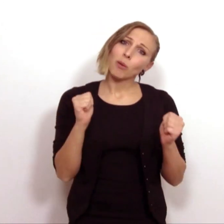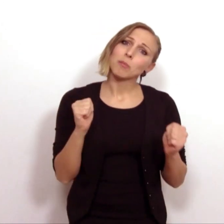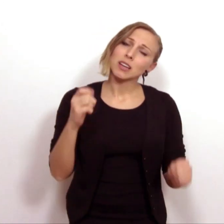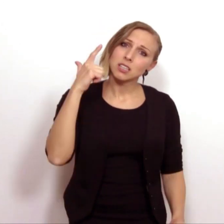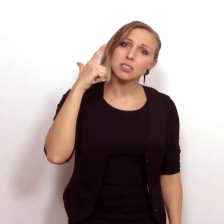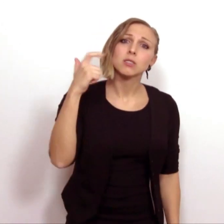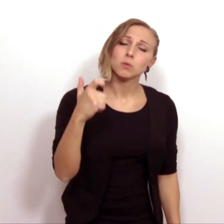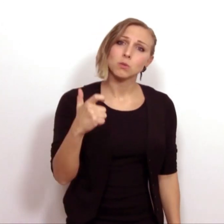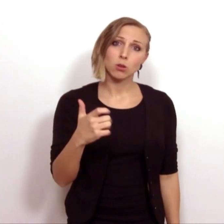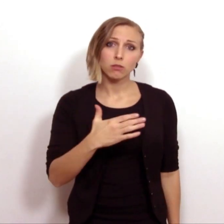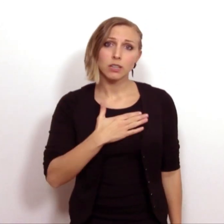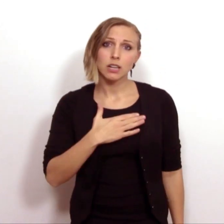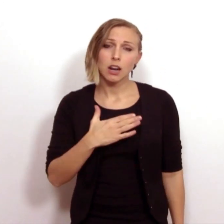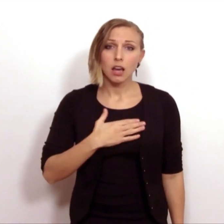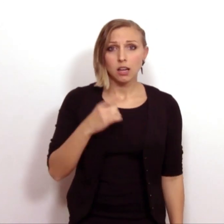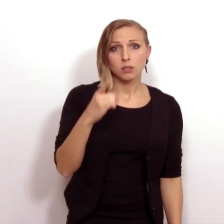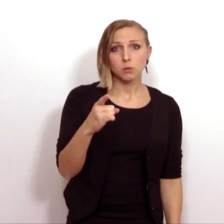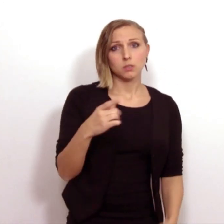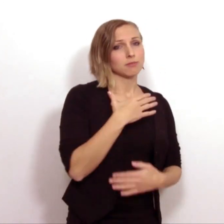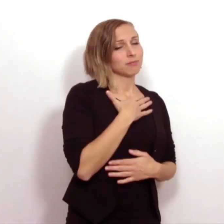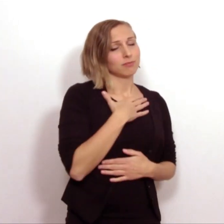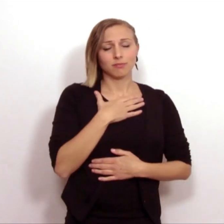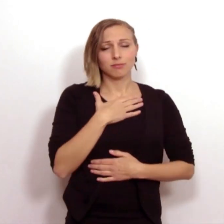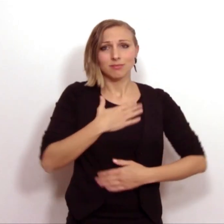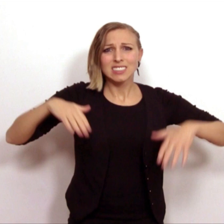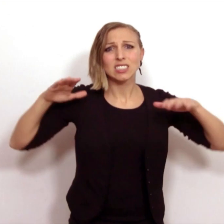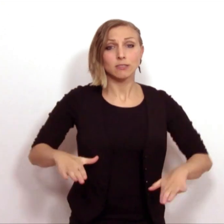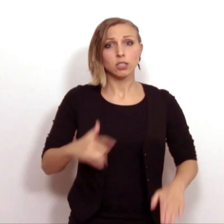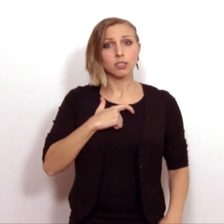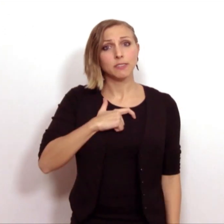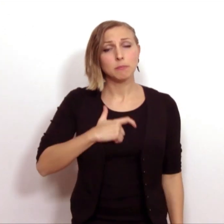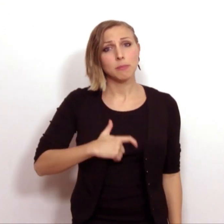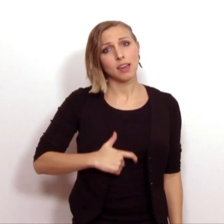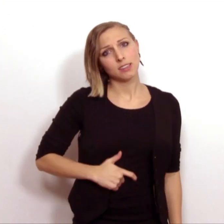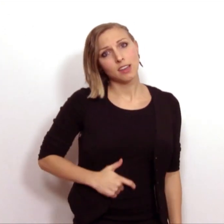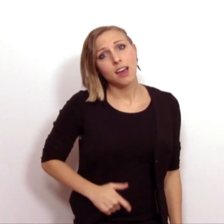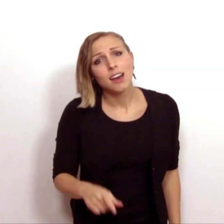Hoppas, tror och vill att du ska hålla fast vid mig.